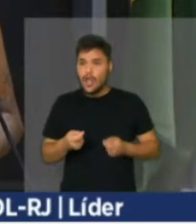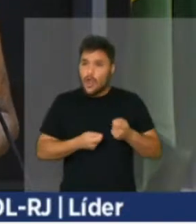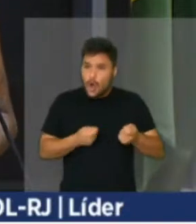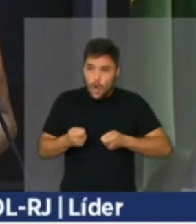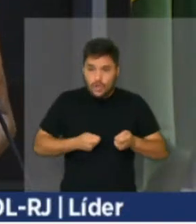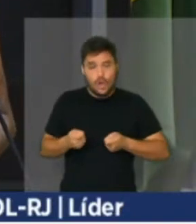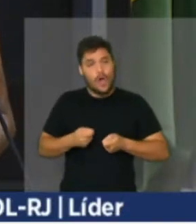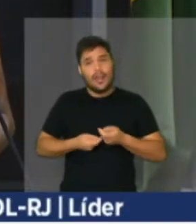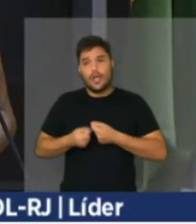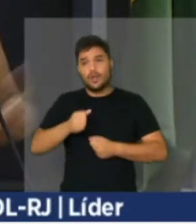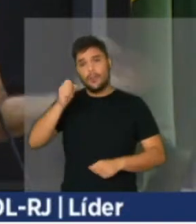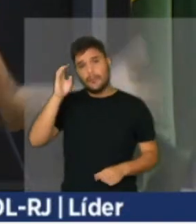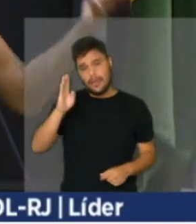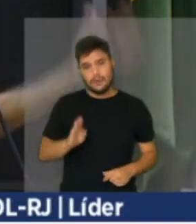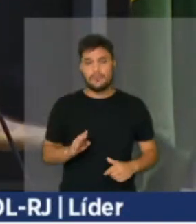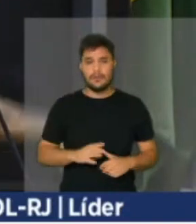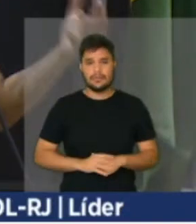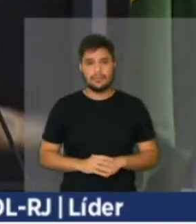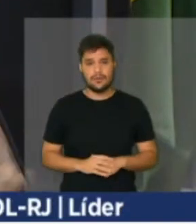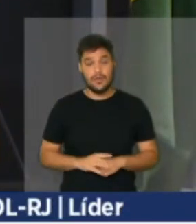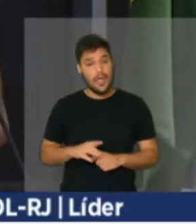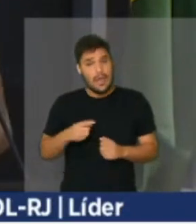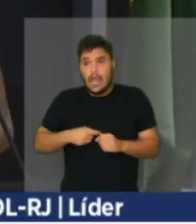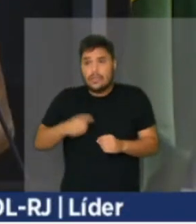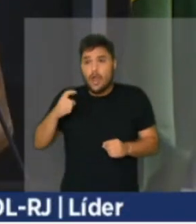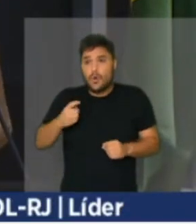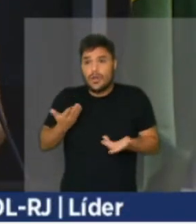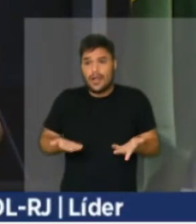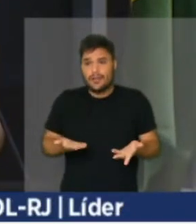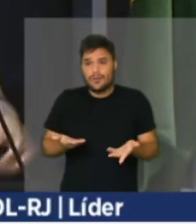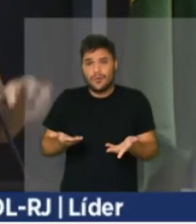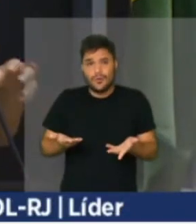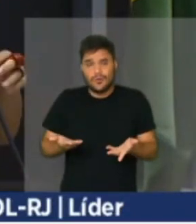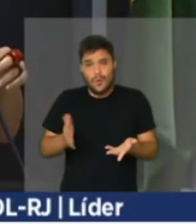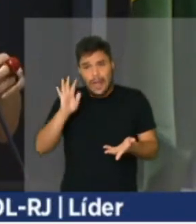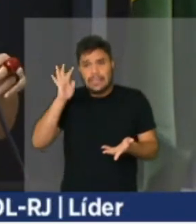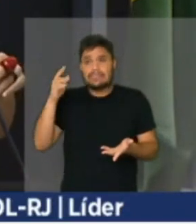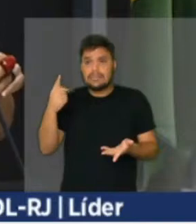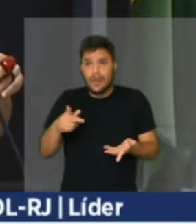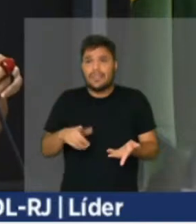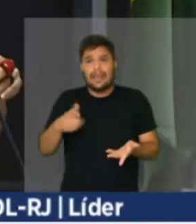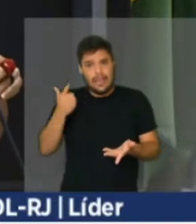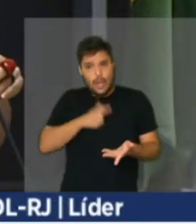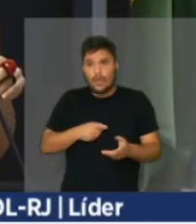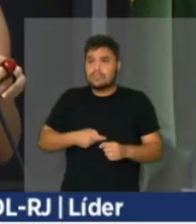ECONÔMICA DO BRASIL, ESTÁ LUCRANDO COM ELA. PORQUE CADA VEZ QUE O DÓLAR SOBE O